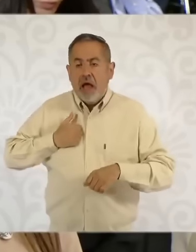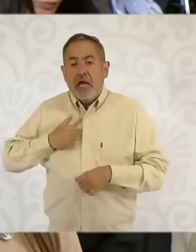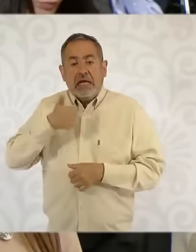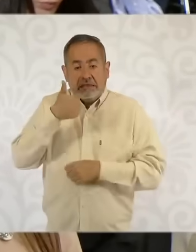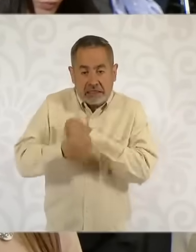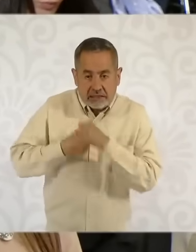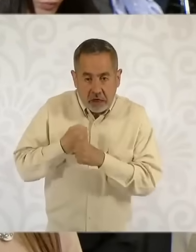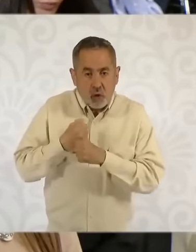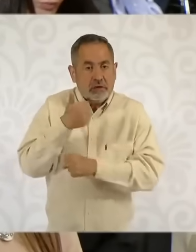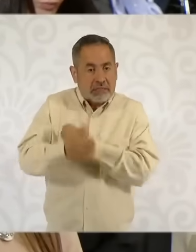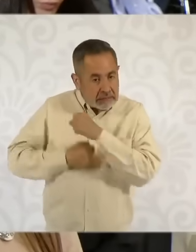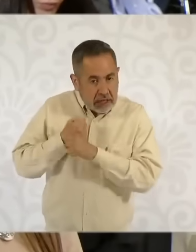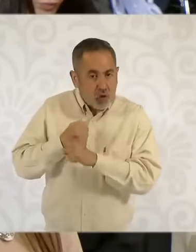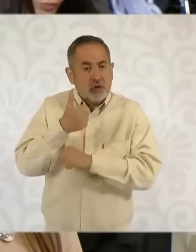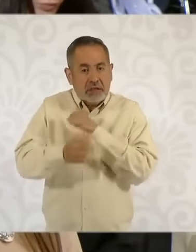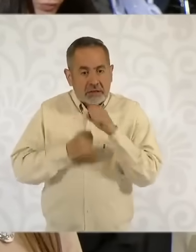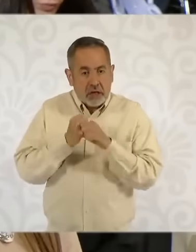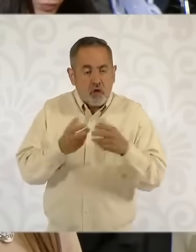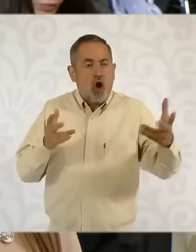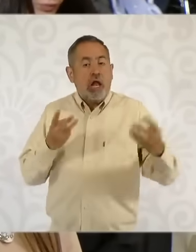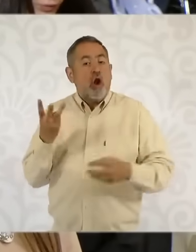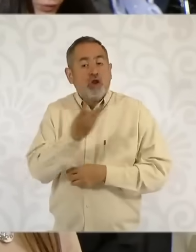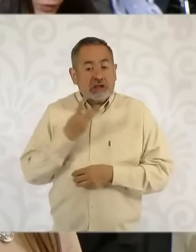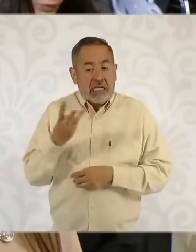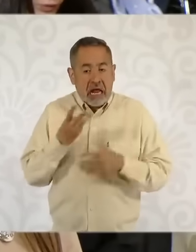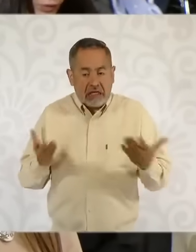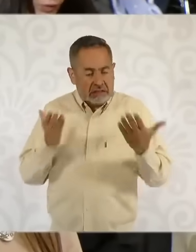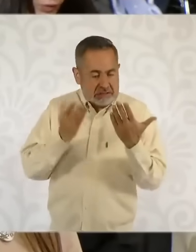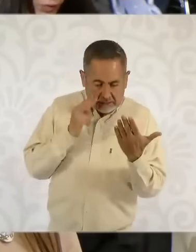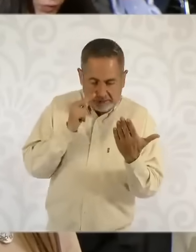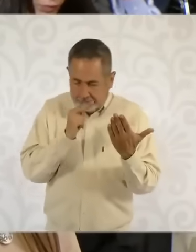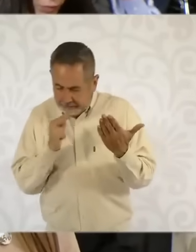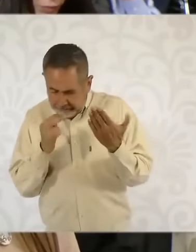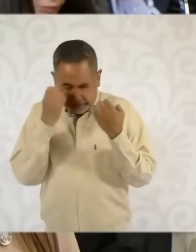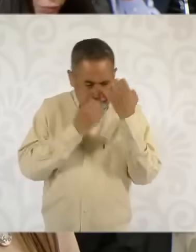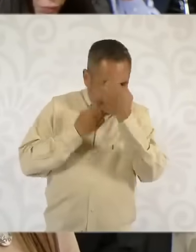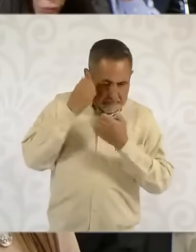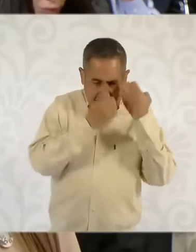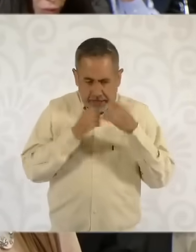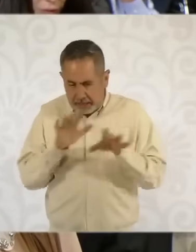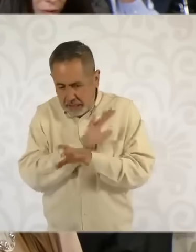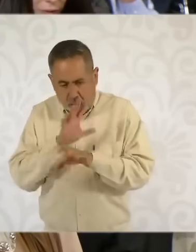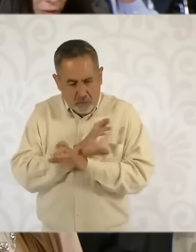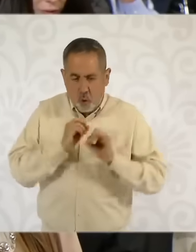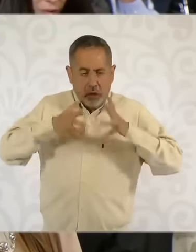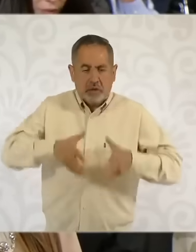después de la entrada del en vigor del tratado La pregunta para el secretario de economía ¿Considera